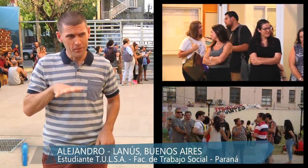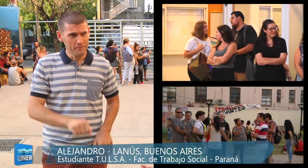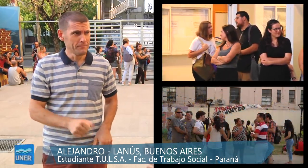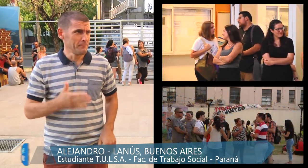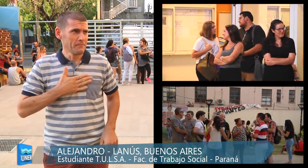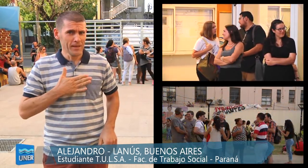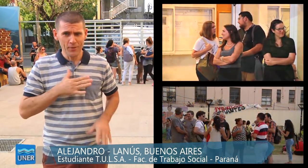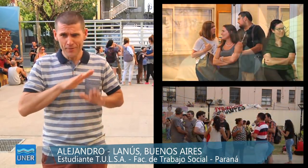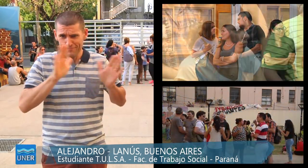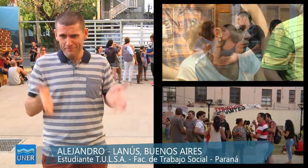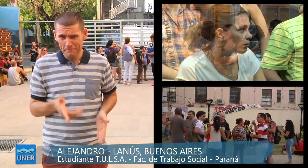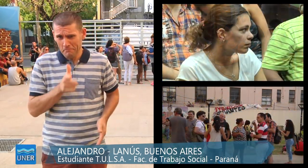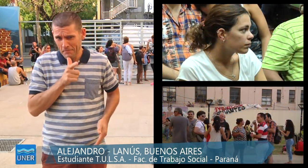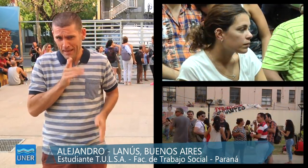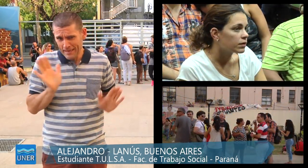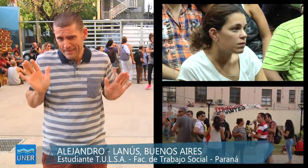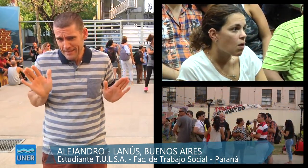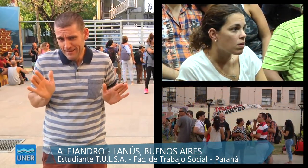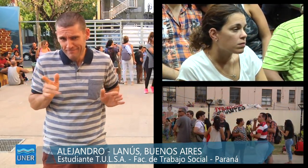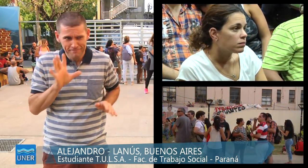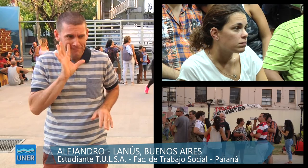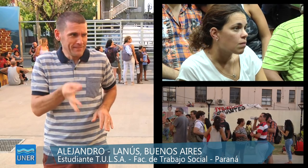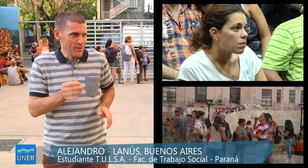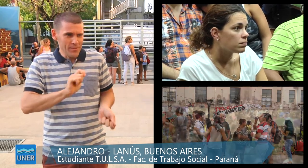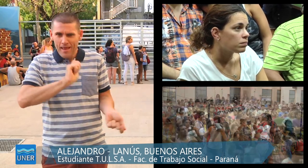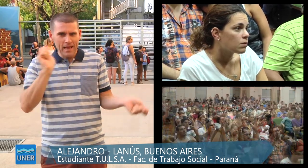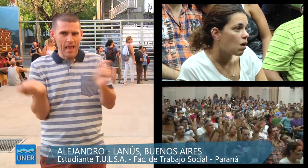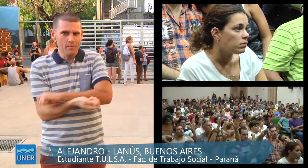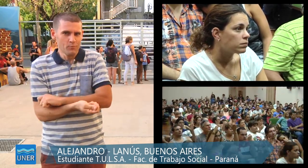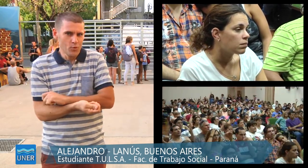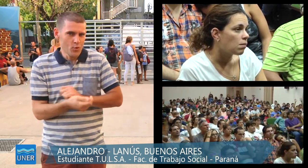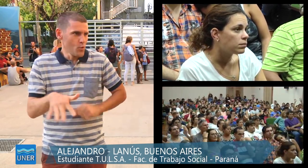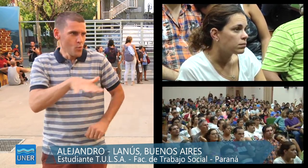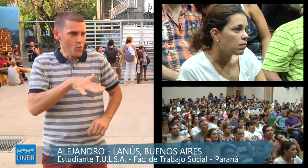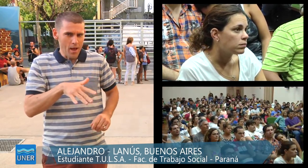tomado por los Sordos. Parece esto, parece que hay un cambio radical en este lugar, porque